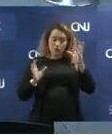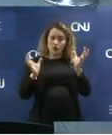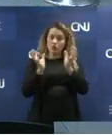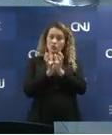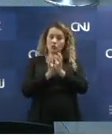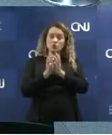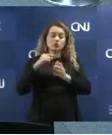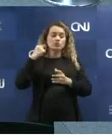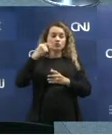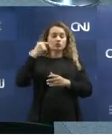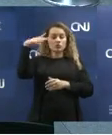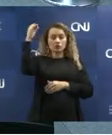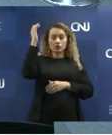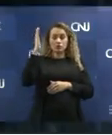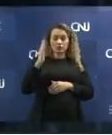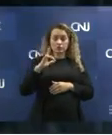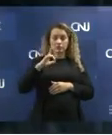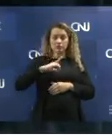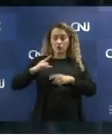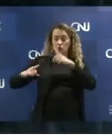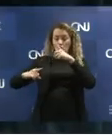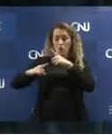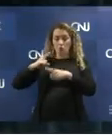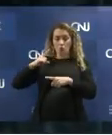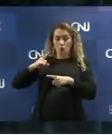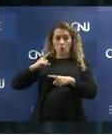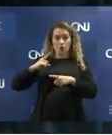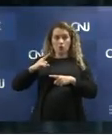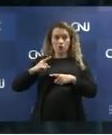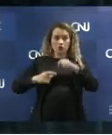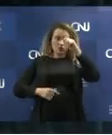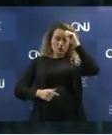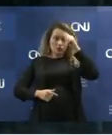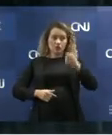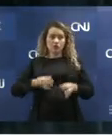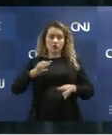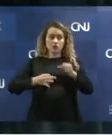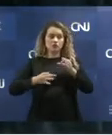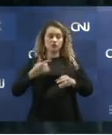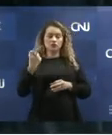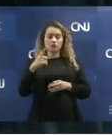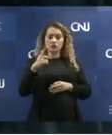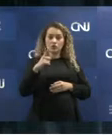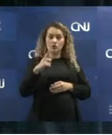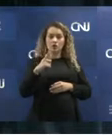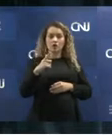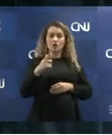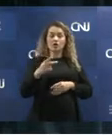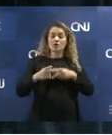contra o Tribunal de Justiça do Estado de Goiás. A discussão aqui diz respeito basicamente